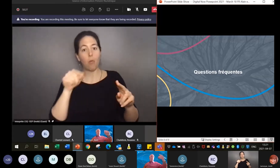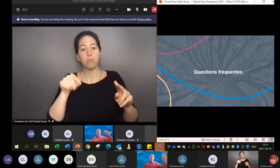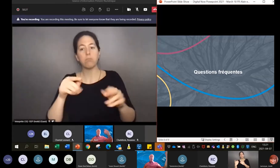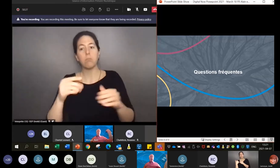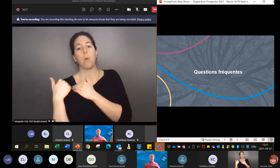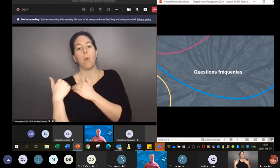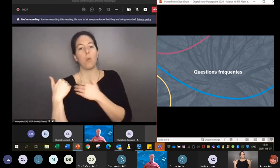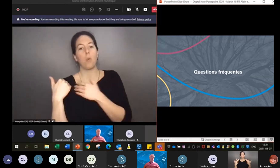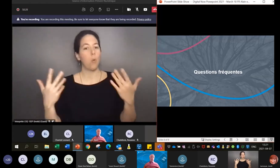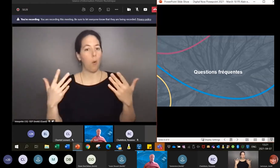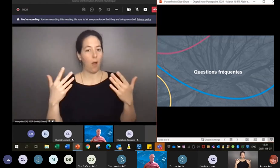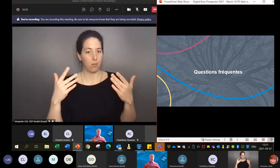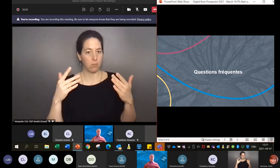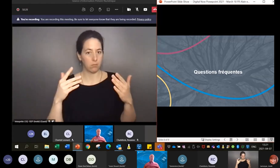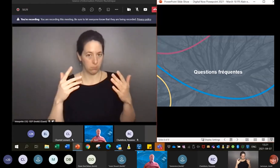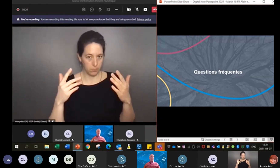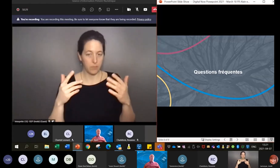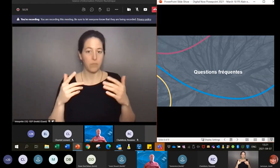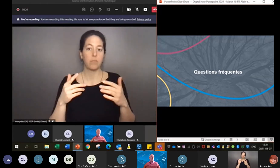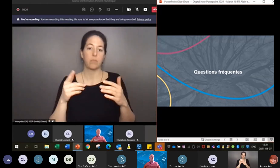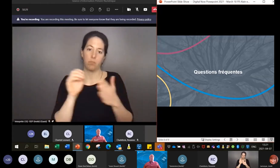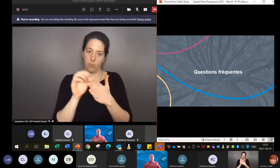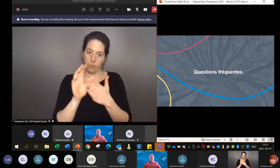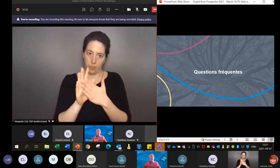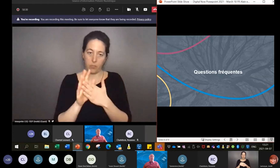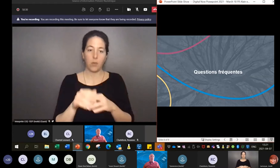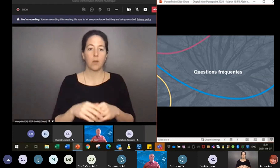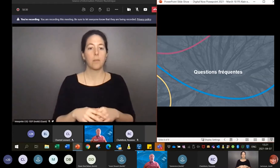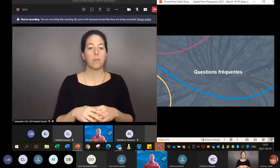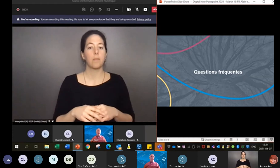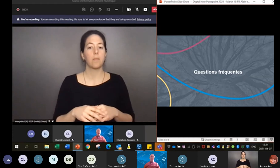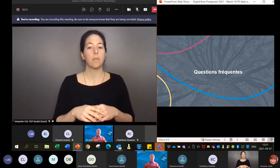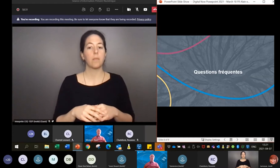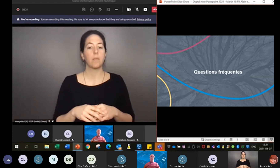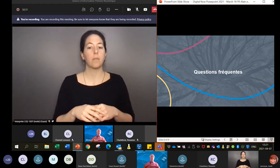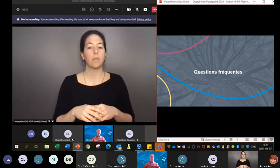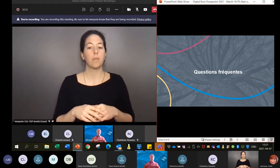pour les principaux, peut-être avoir